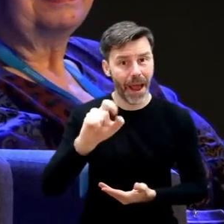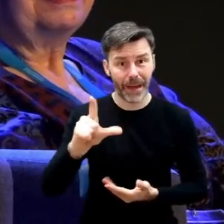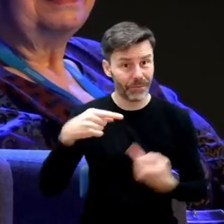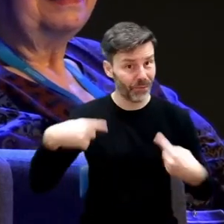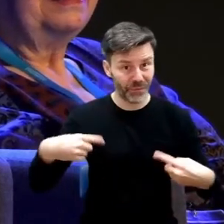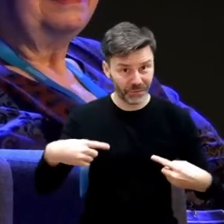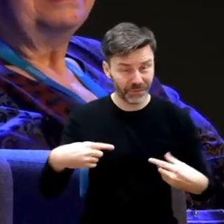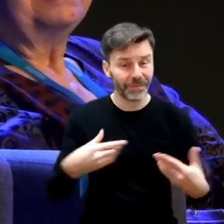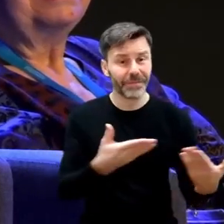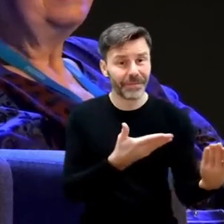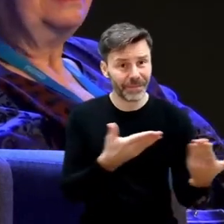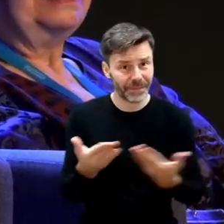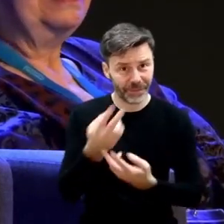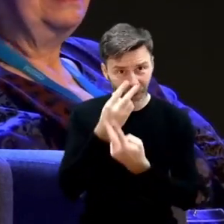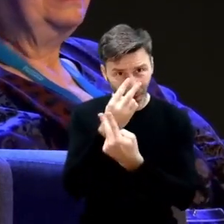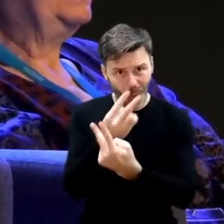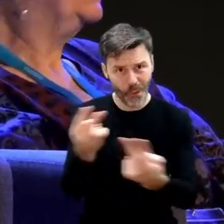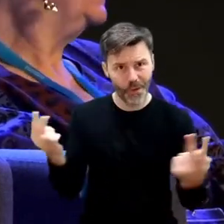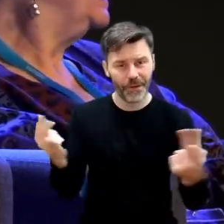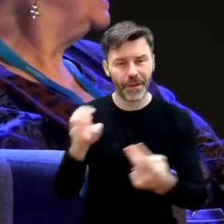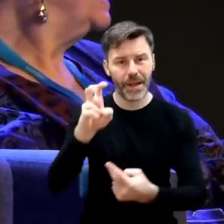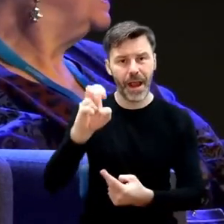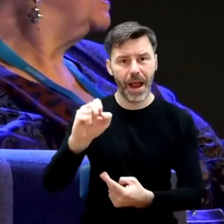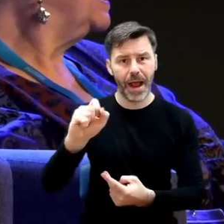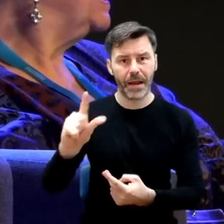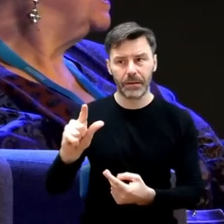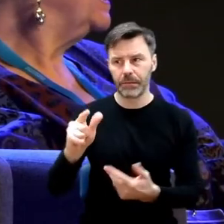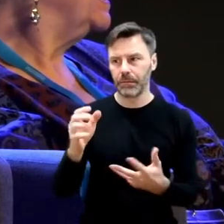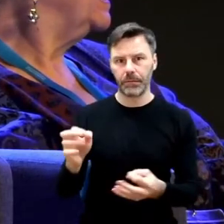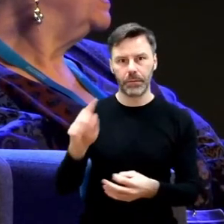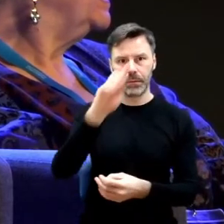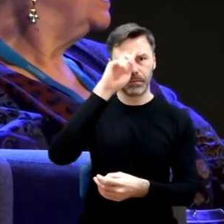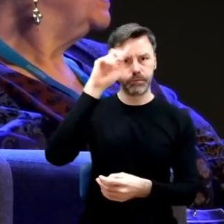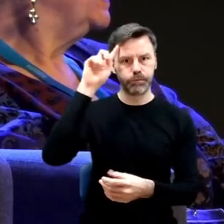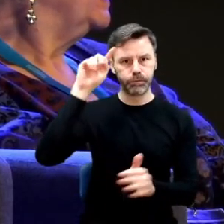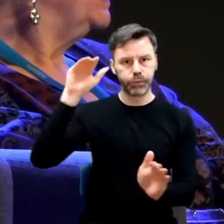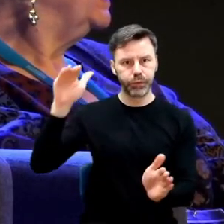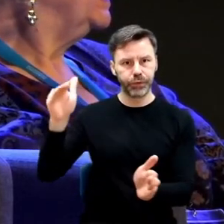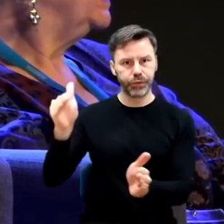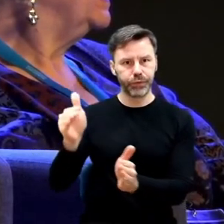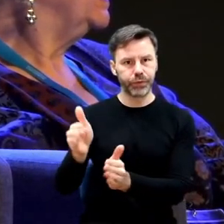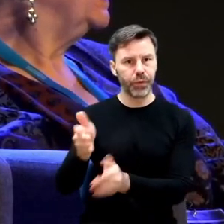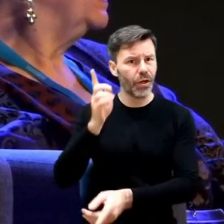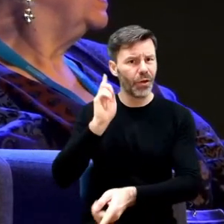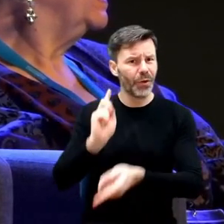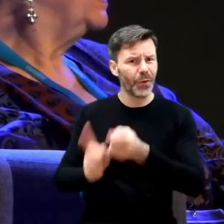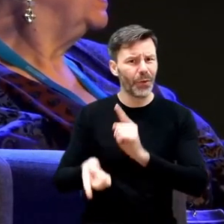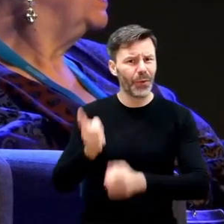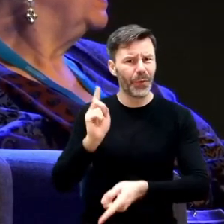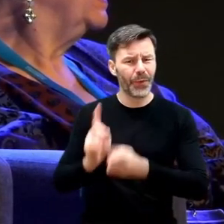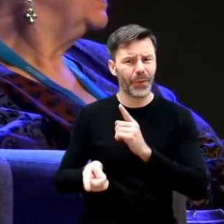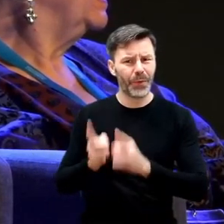które absolutnie jest obszarem niezwykłej presji deweloperskiej